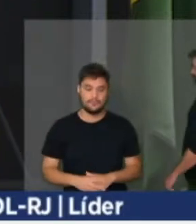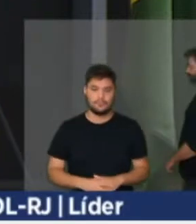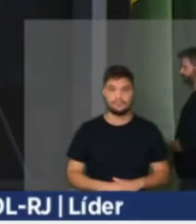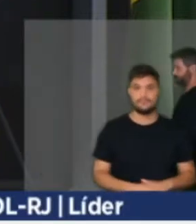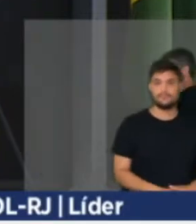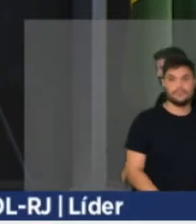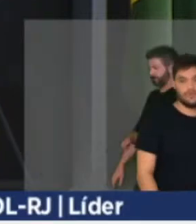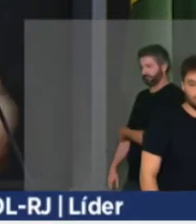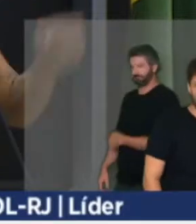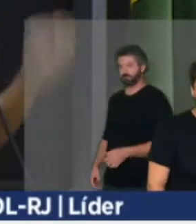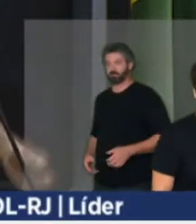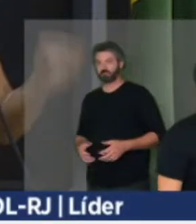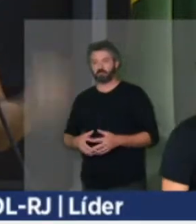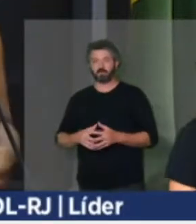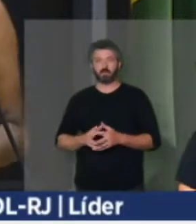ALIMENTOS, A ALTA DE PREÇOS DO GÁS, ENQUANTO PARTE DO